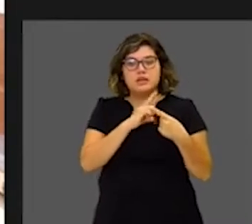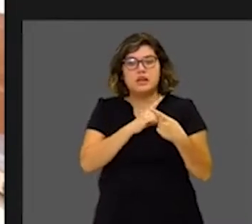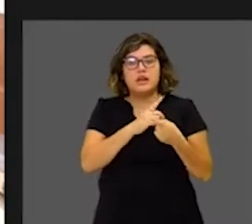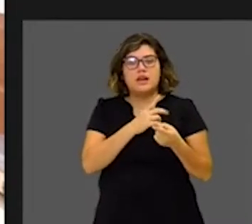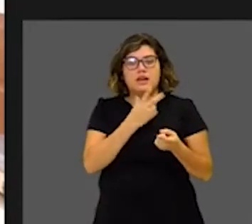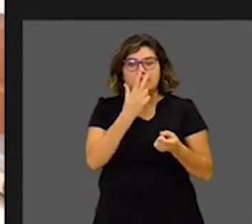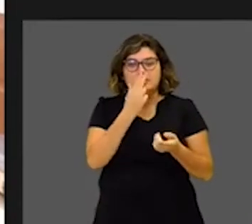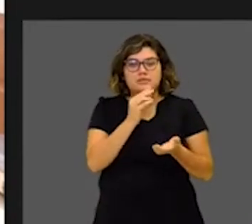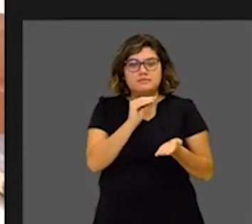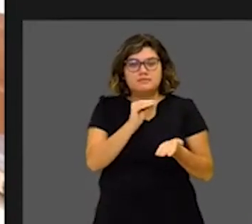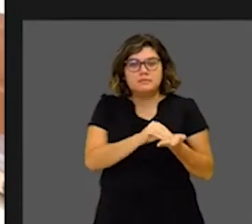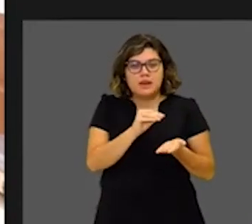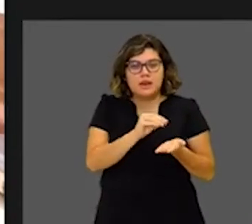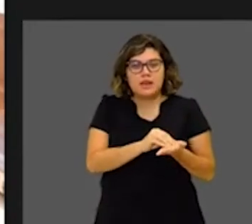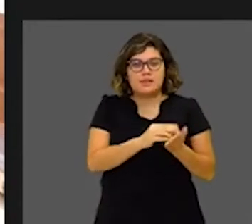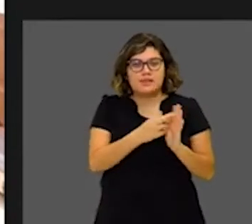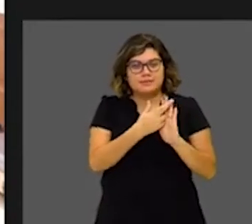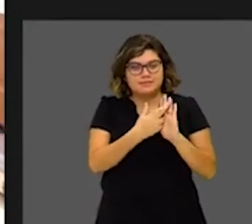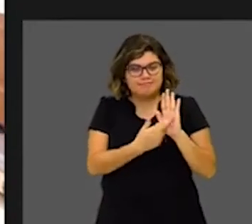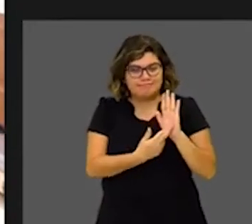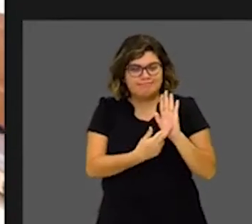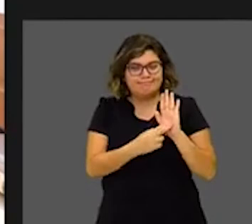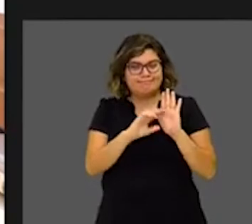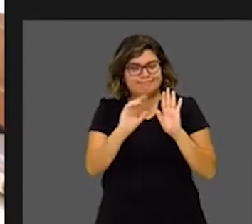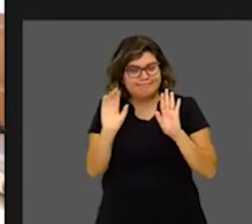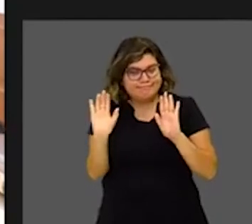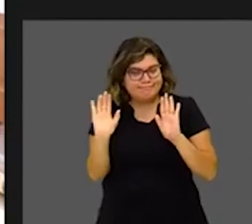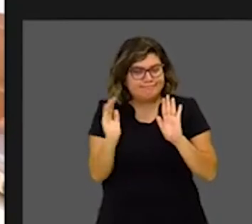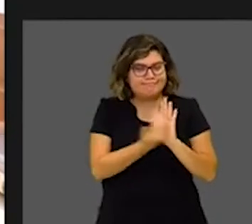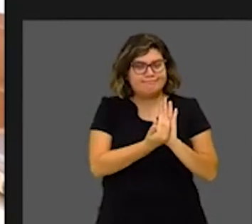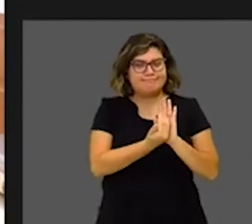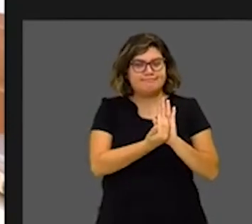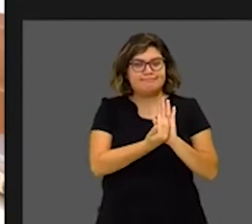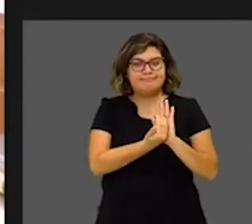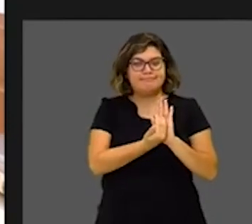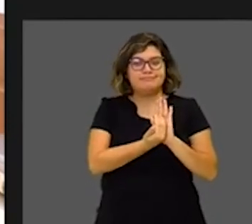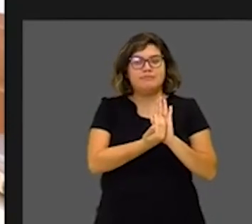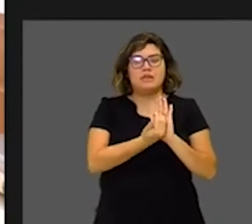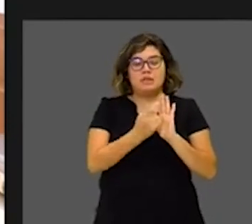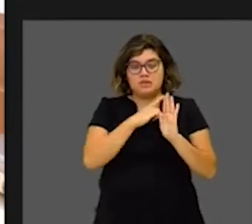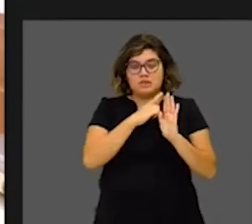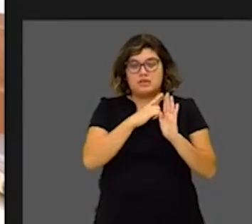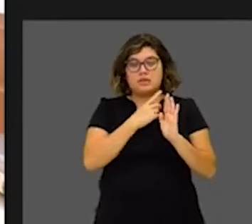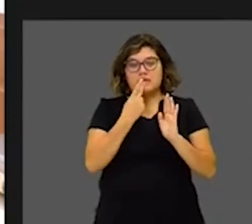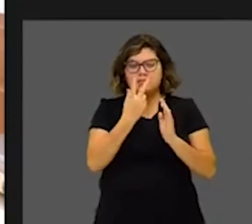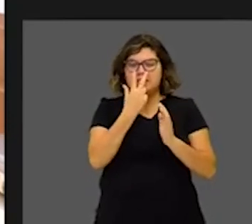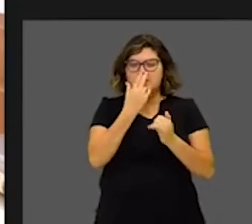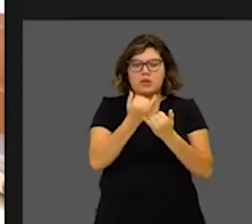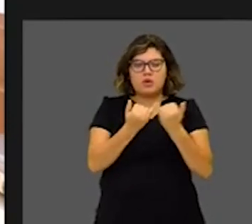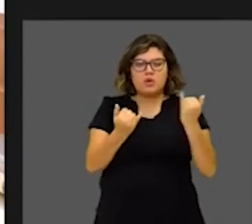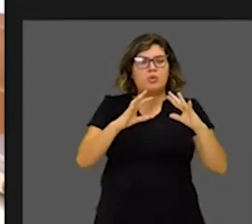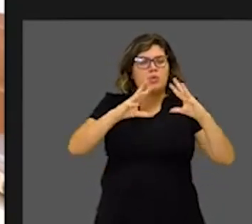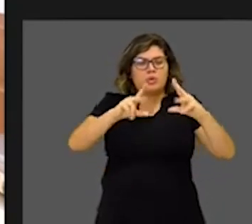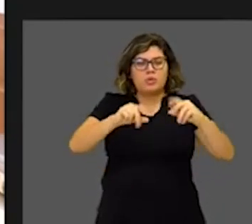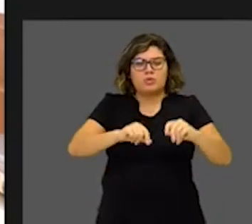a falta de regulamentação isso que apareceu na sala de todos aqui eu quero avançar para